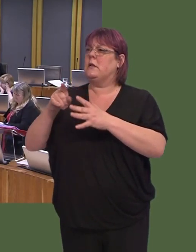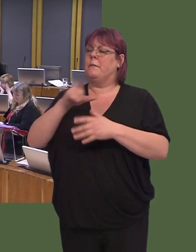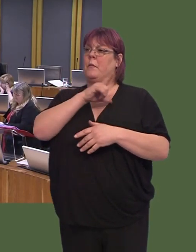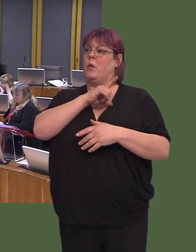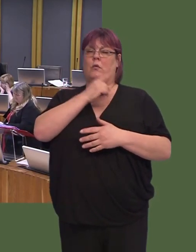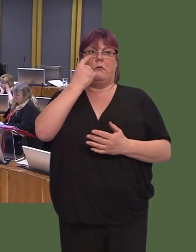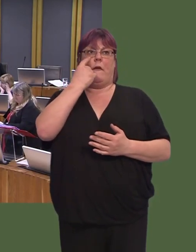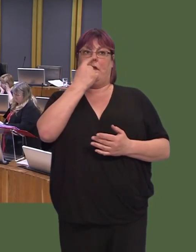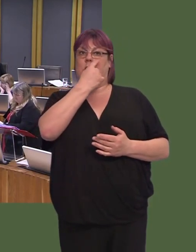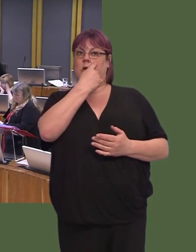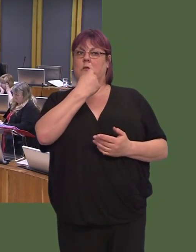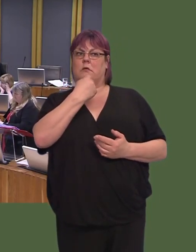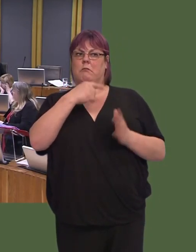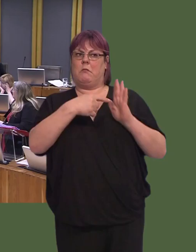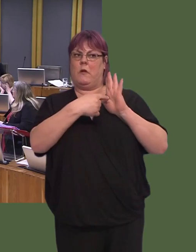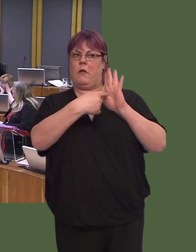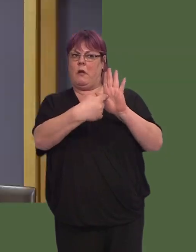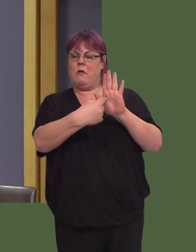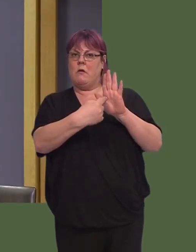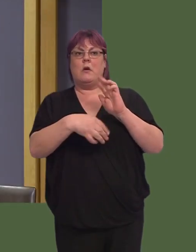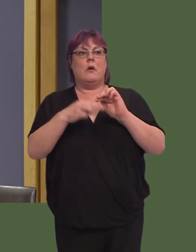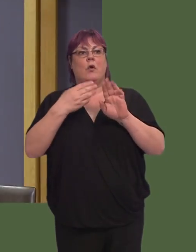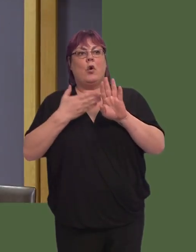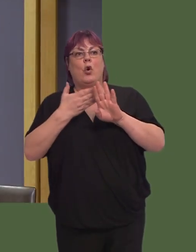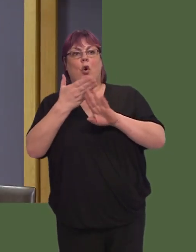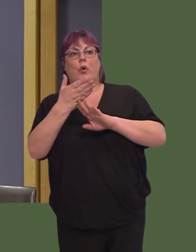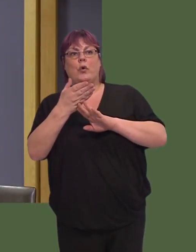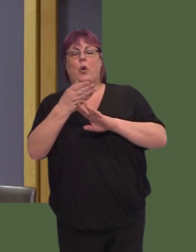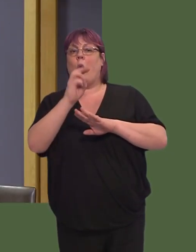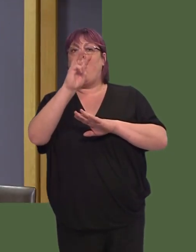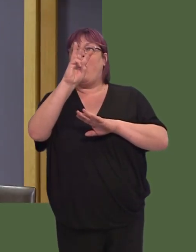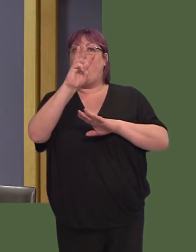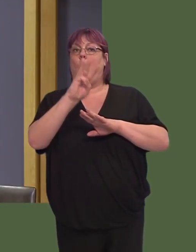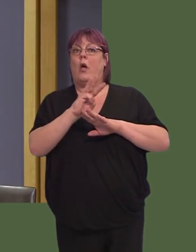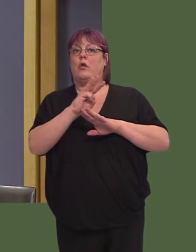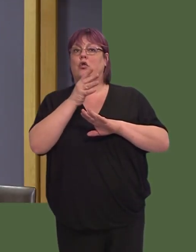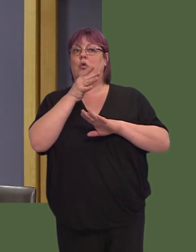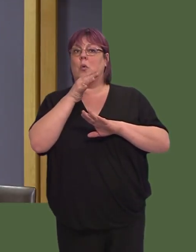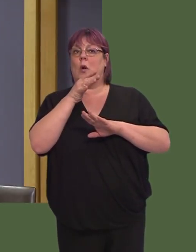Cymraeg, yna rych chi lawer iawn mwy tebygol o fynd ymlaen i addysg Gymraeg na phetai chi ddim.